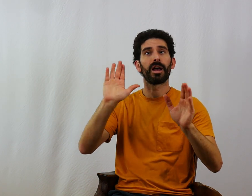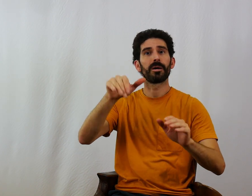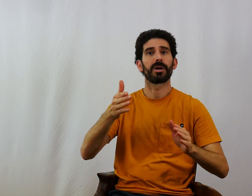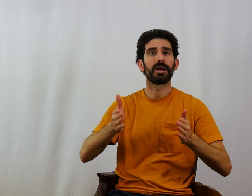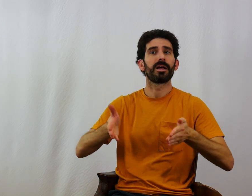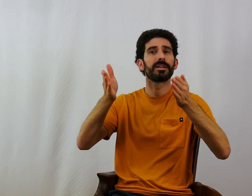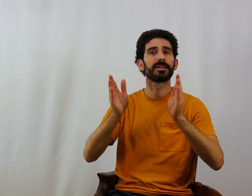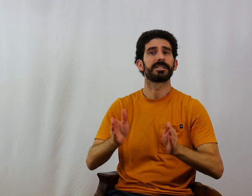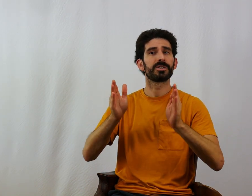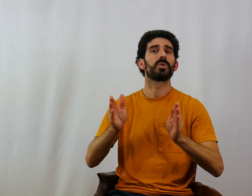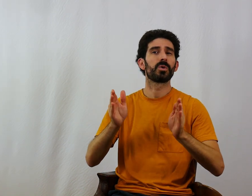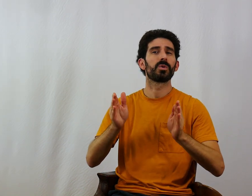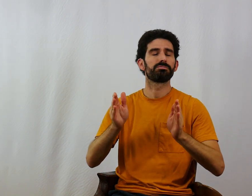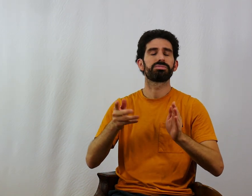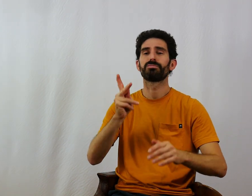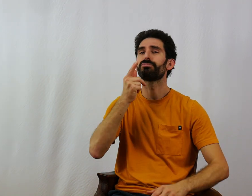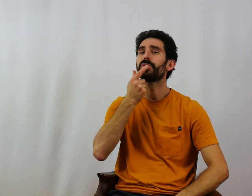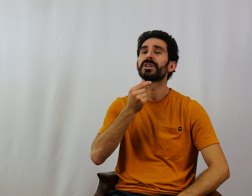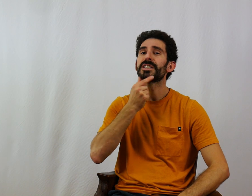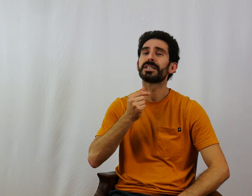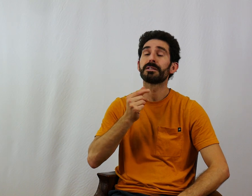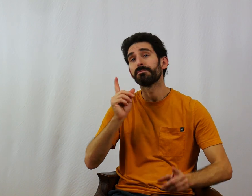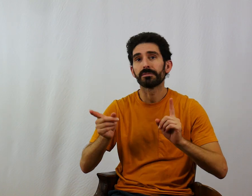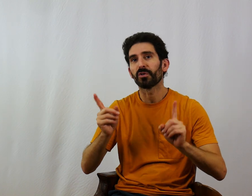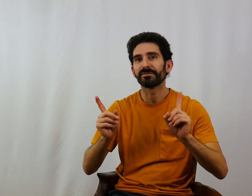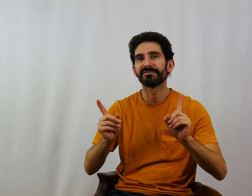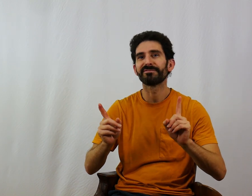Après, la décision est plus facile. Parfois.